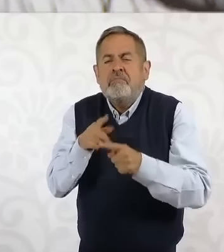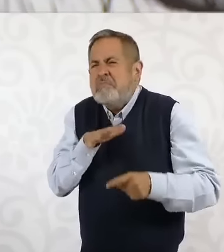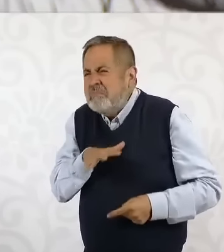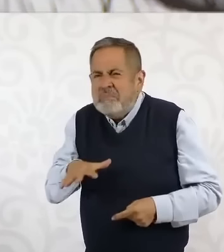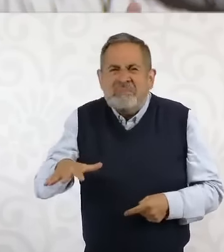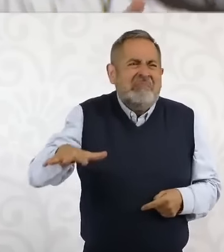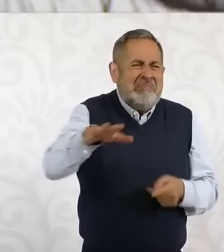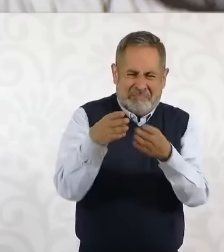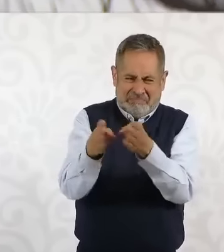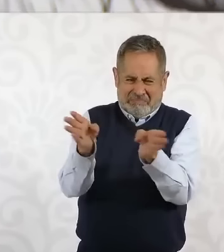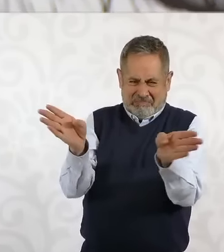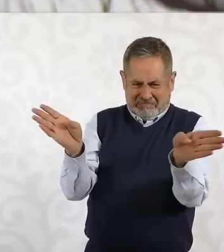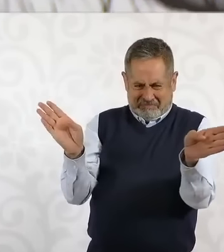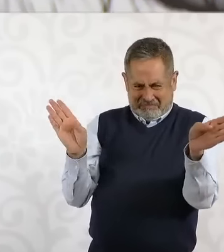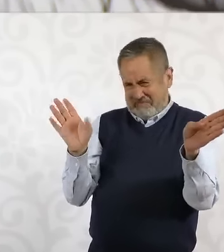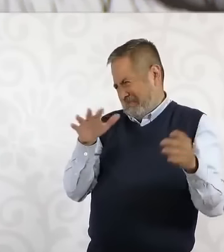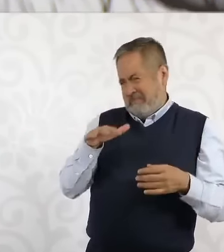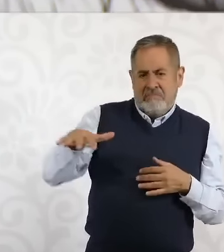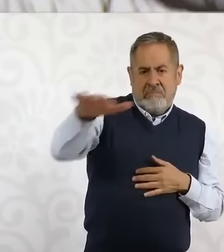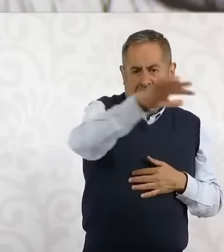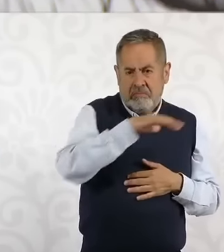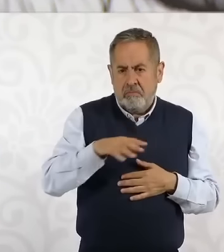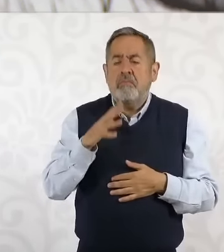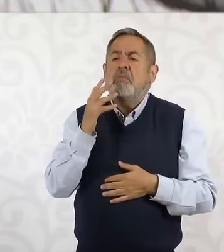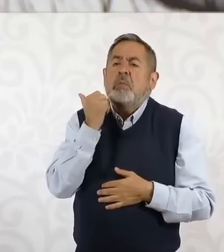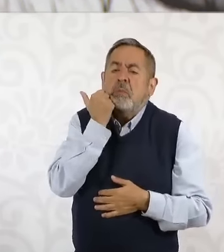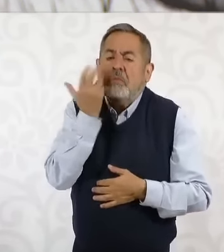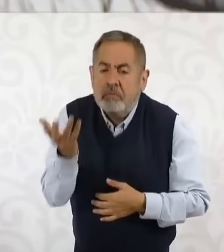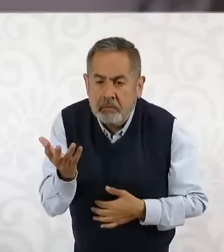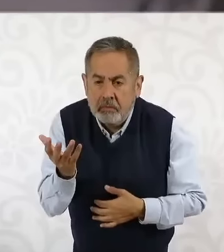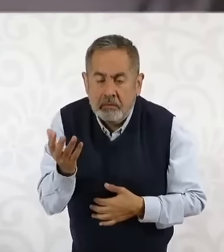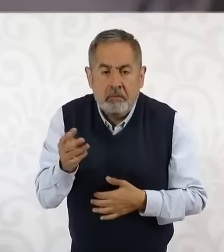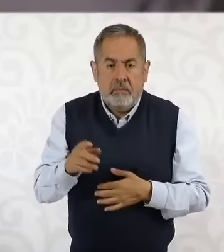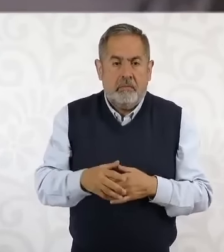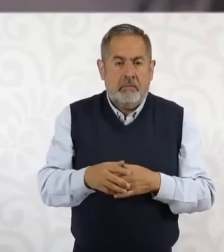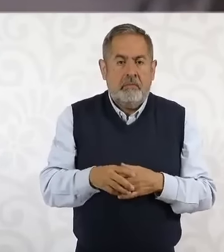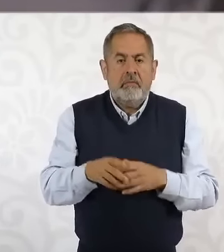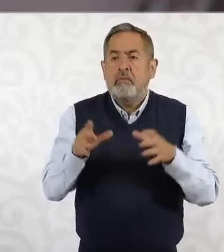democrático que haya. ¿Qué quieren los maestros? que con la 22 decidamos cómo se va a evaluar a